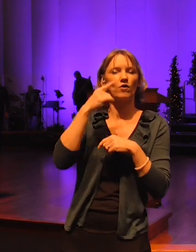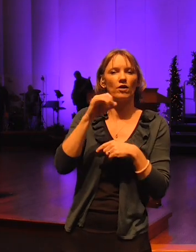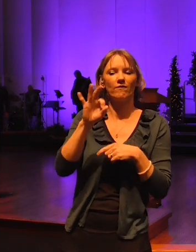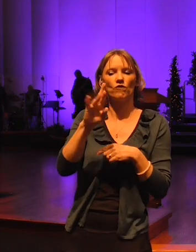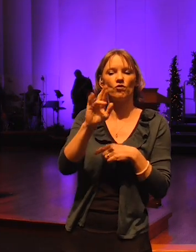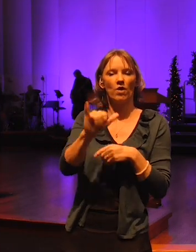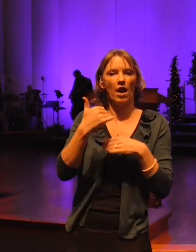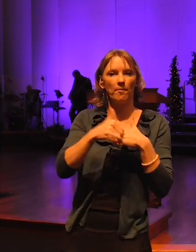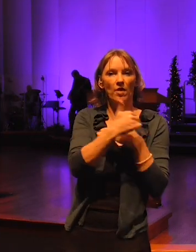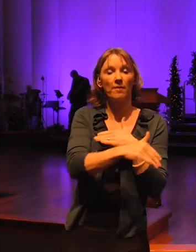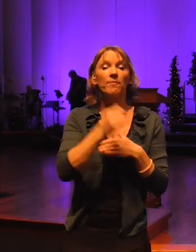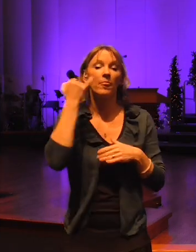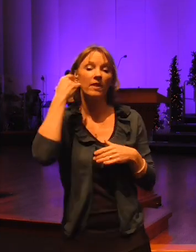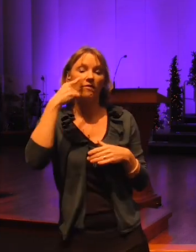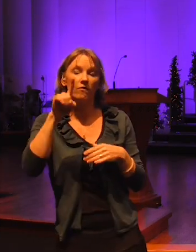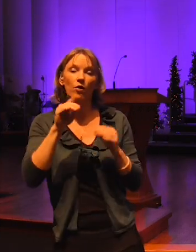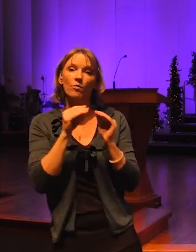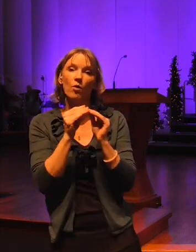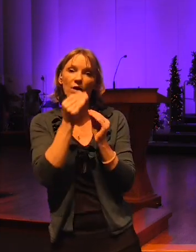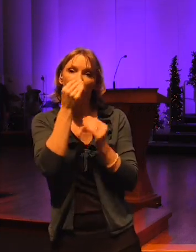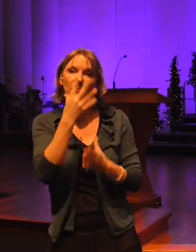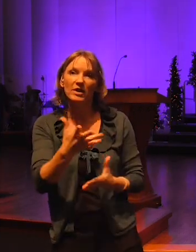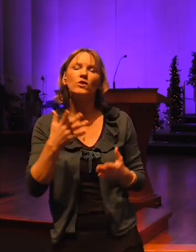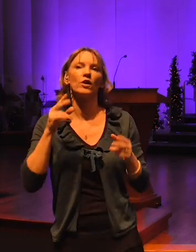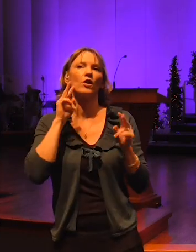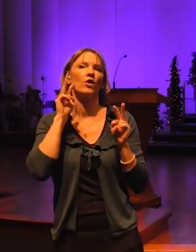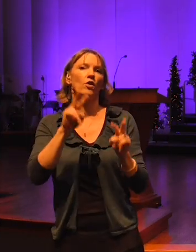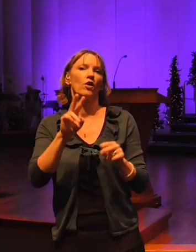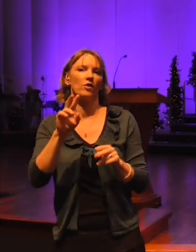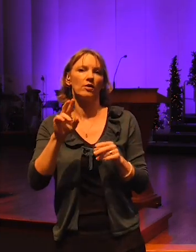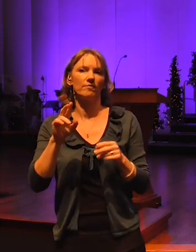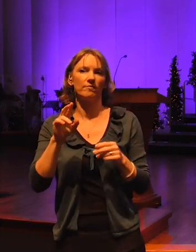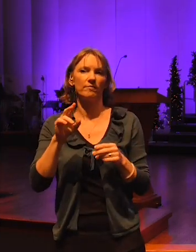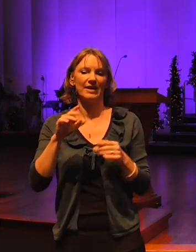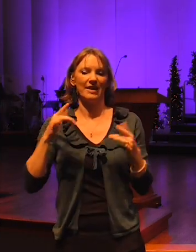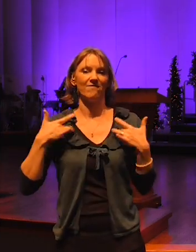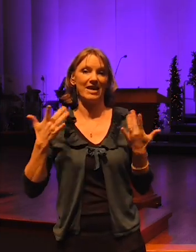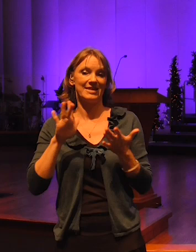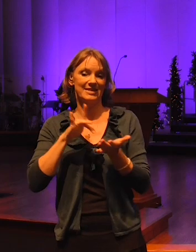que haya escuchado hoy, visite el Centro de eventos o conéctese con nosotros en línea en migh church.org